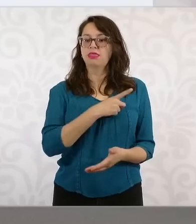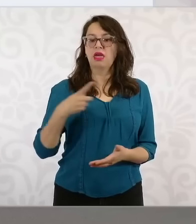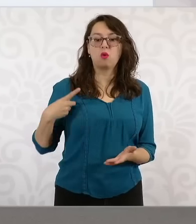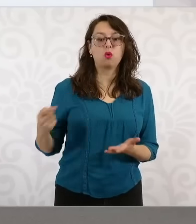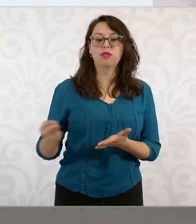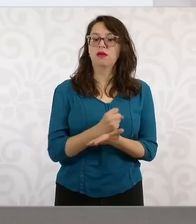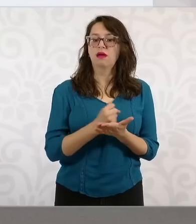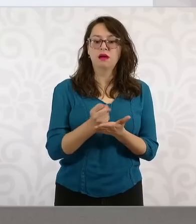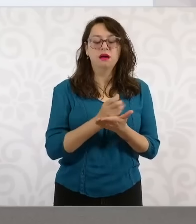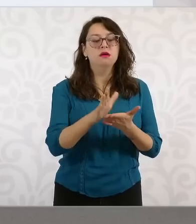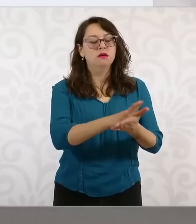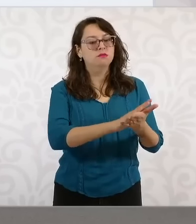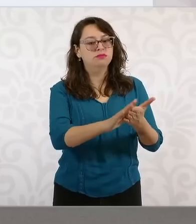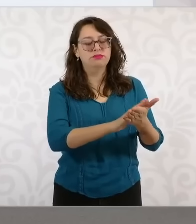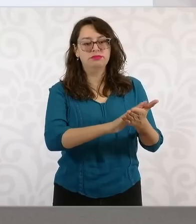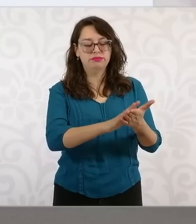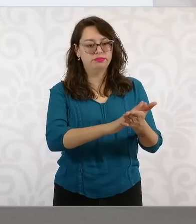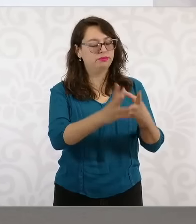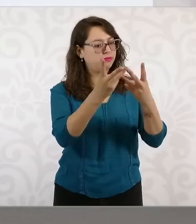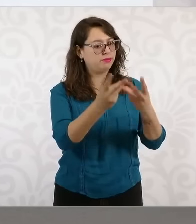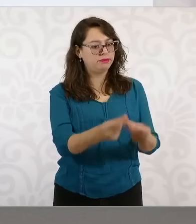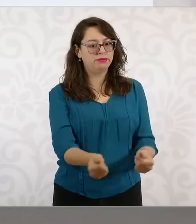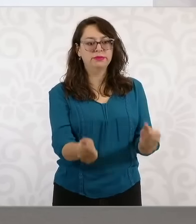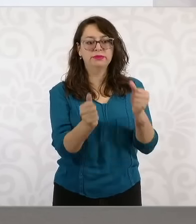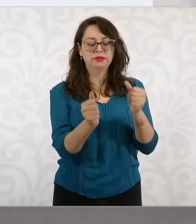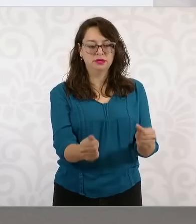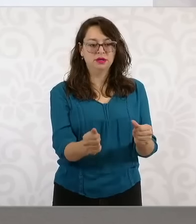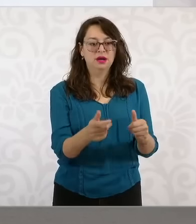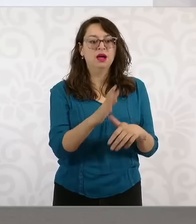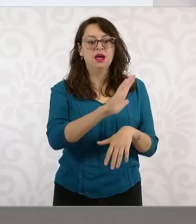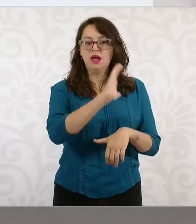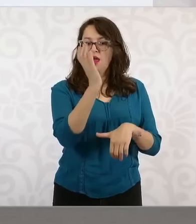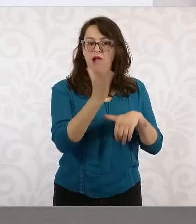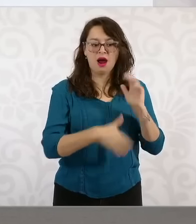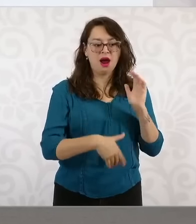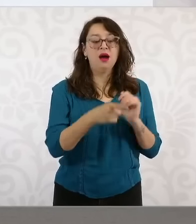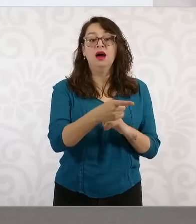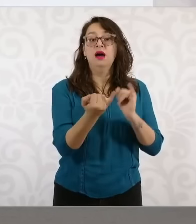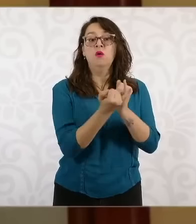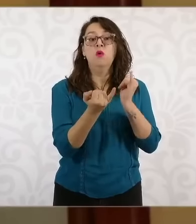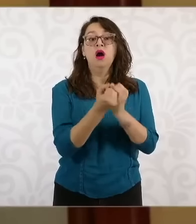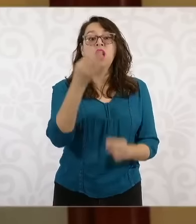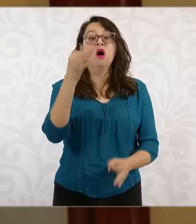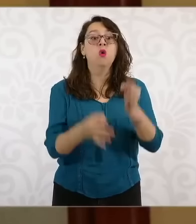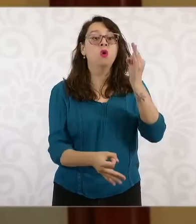con esta acción también vamos a hacer la conclusión del juicio legal que tengan en